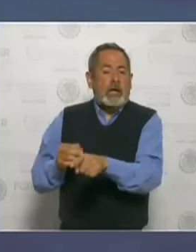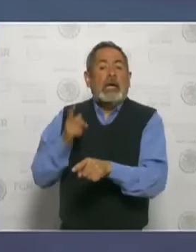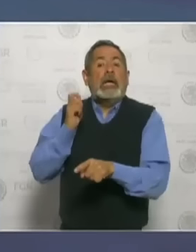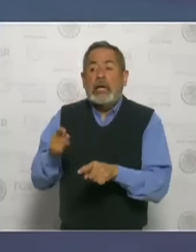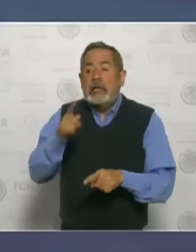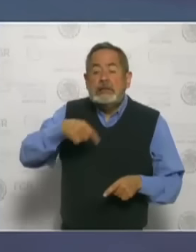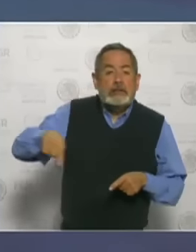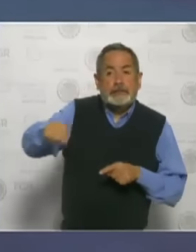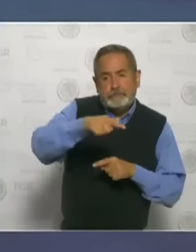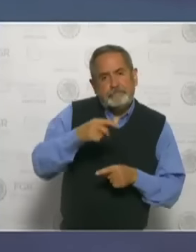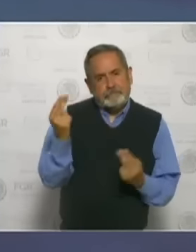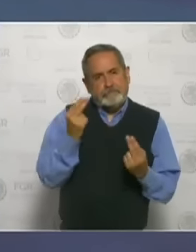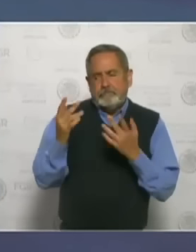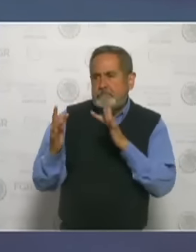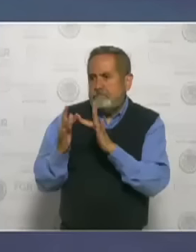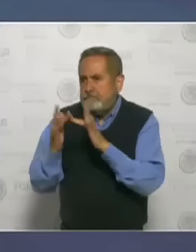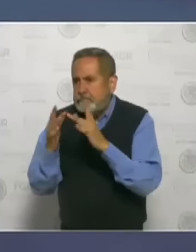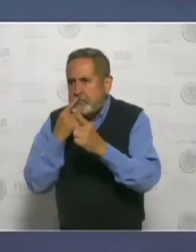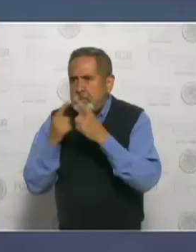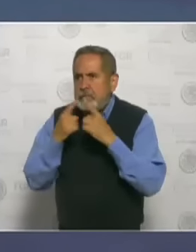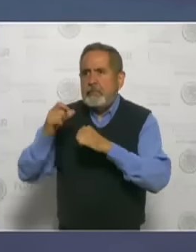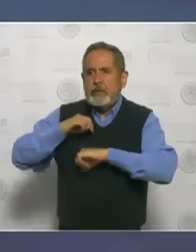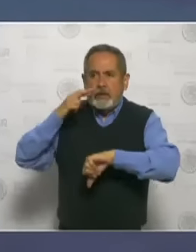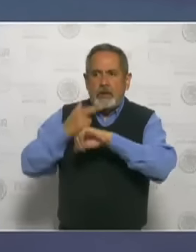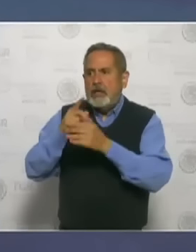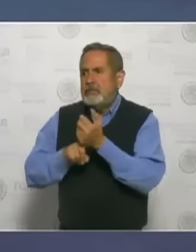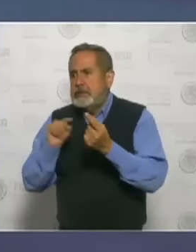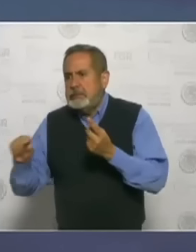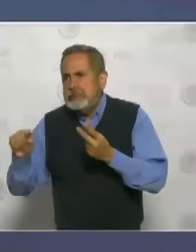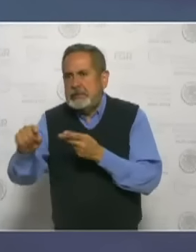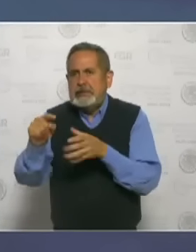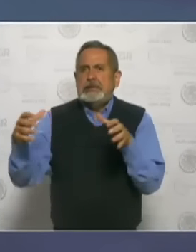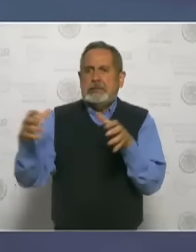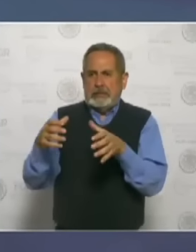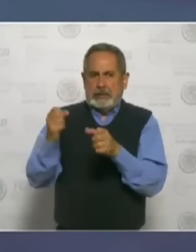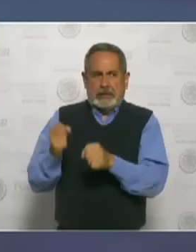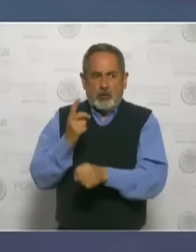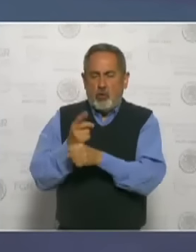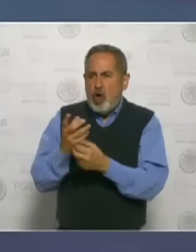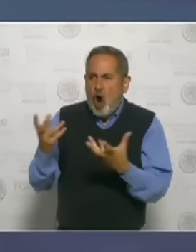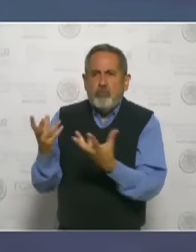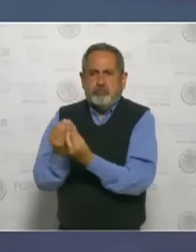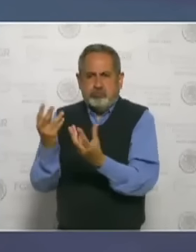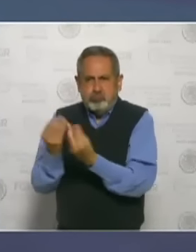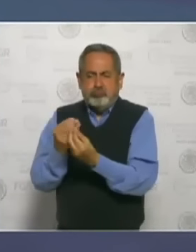entre los diversos actores de las instituciones de seguridad pública, así como con el Centro Nacional